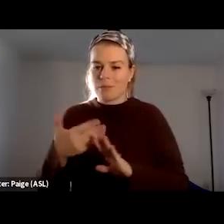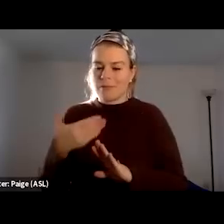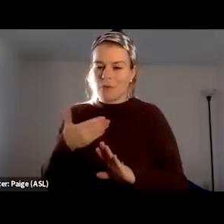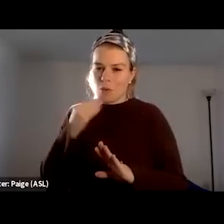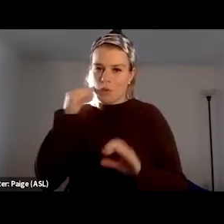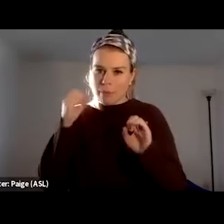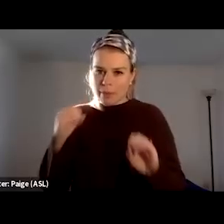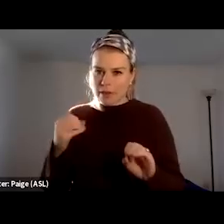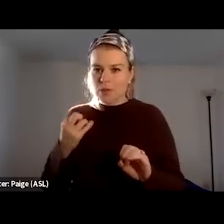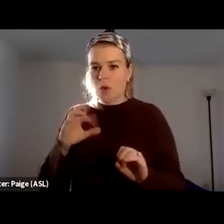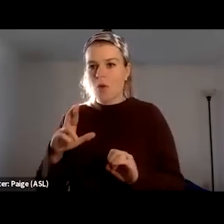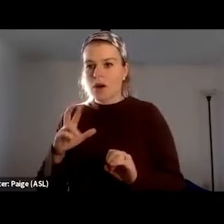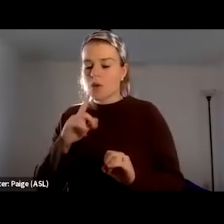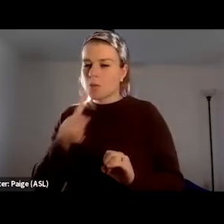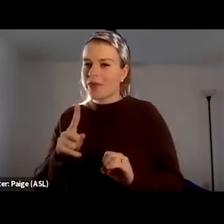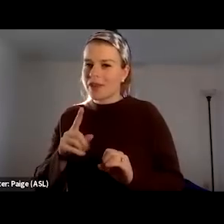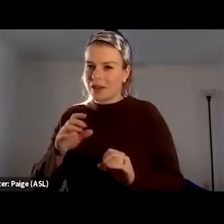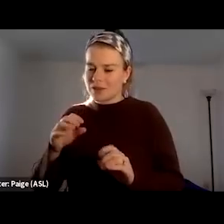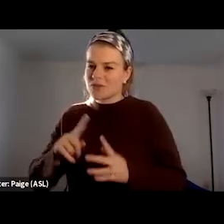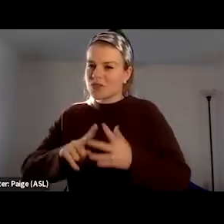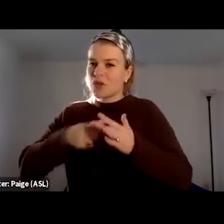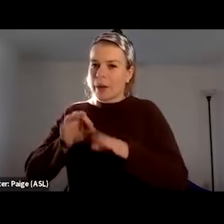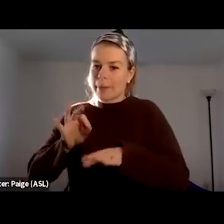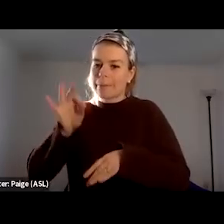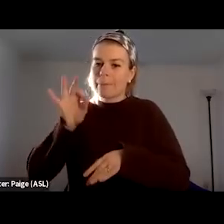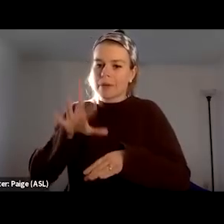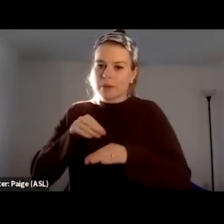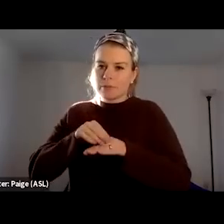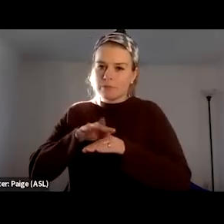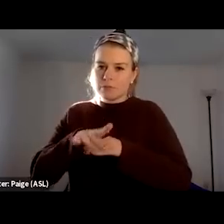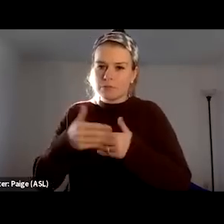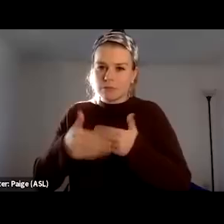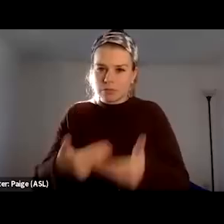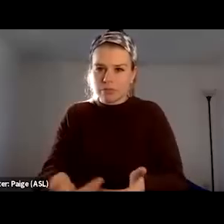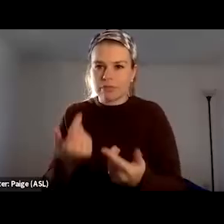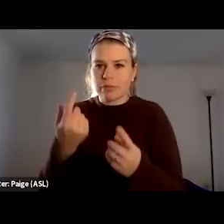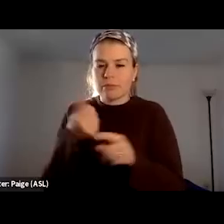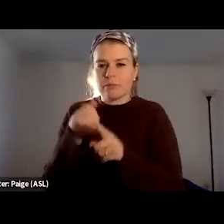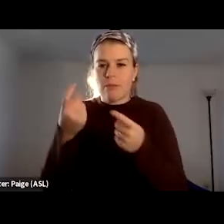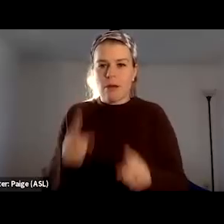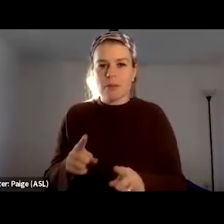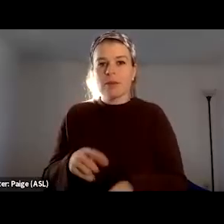o incluso lo precipitaba en primer lugar. Después de ser expulsada de la casa familiar debido a la violencia familiar,